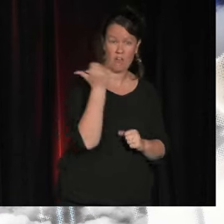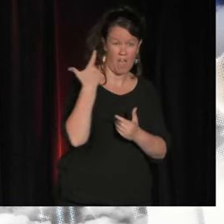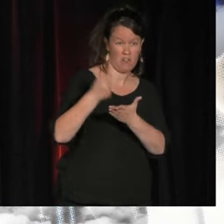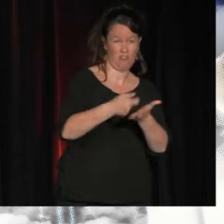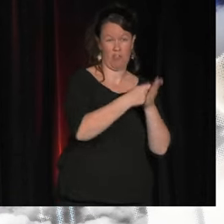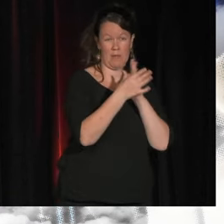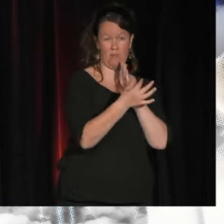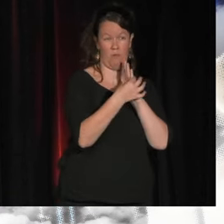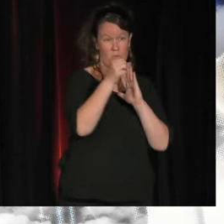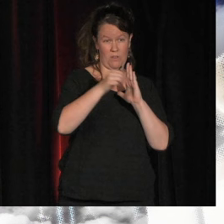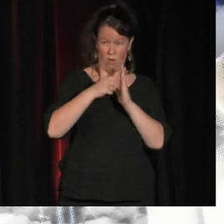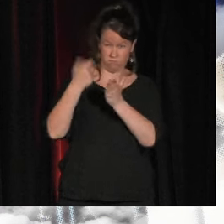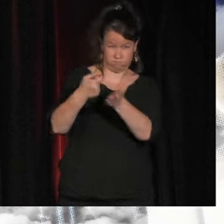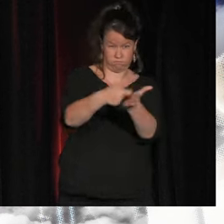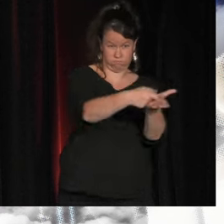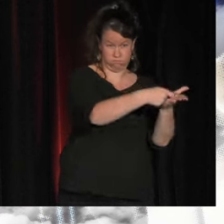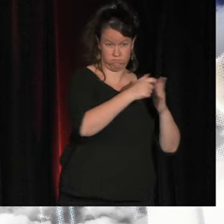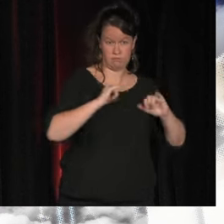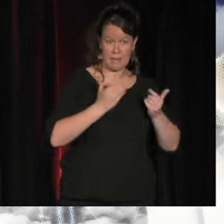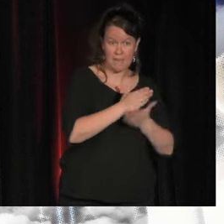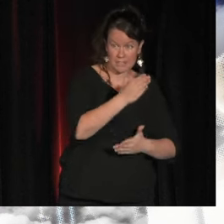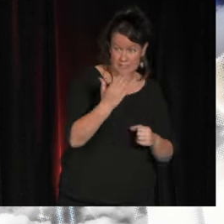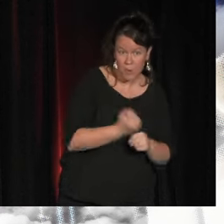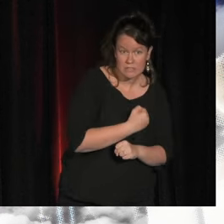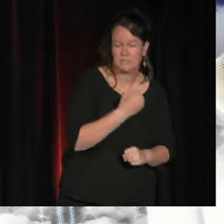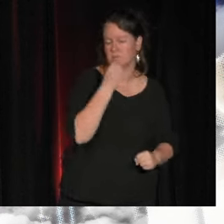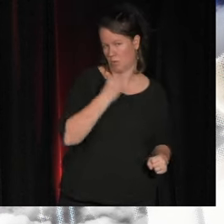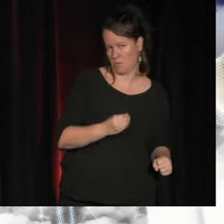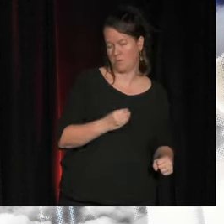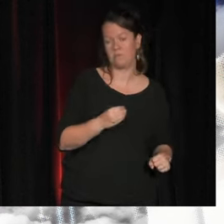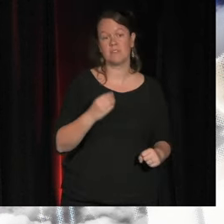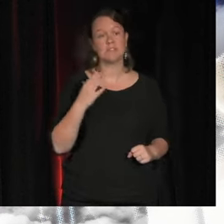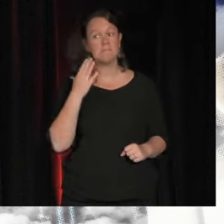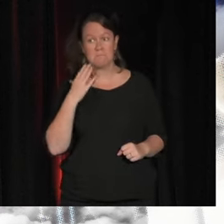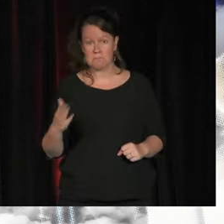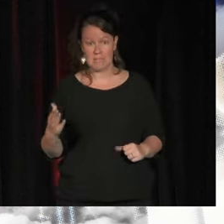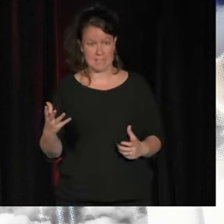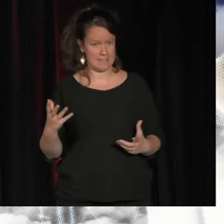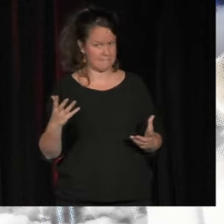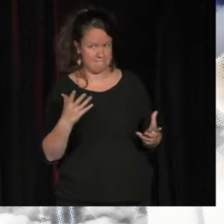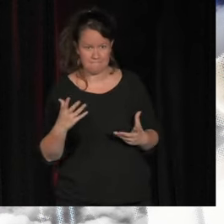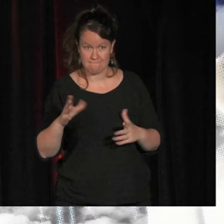S'ils n'arrivent pas à le dépasser, ça fait des années qu'ils investissent chez Microsoft, mais à ne plus savoir quoi en foutre, ils investissent